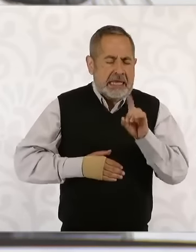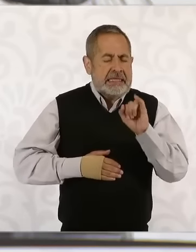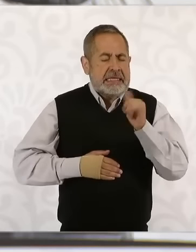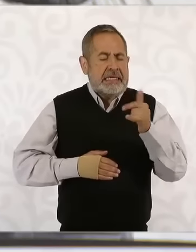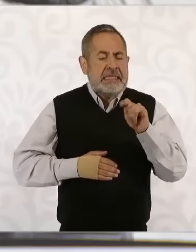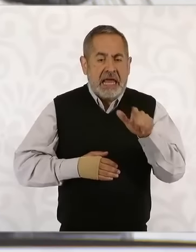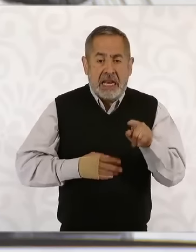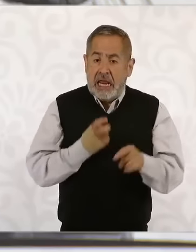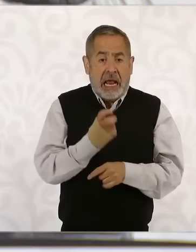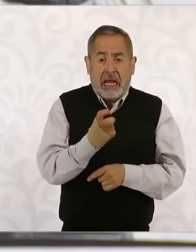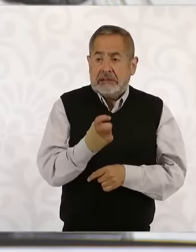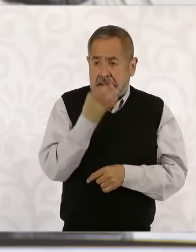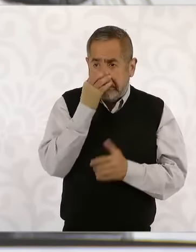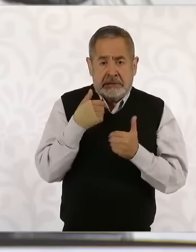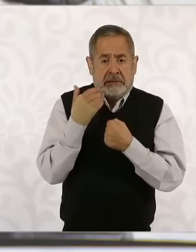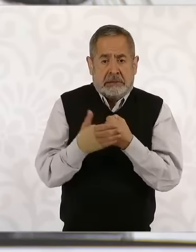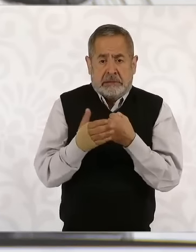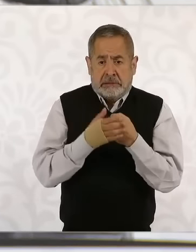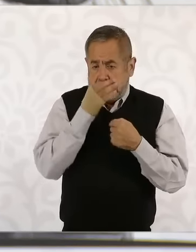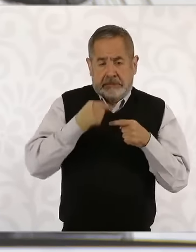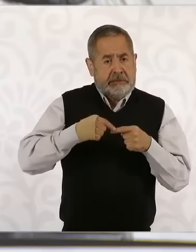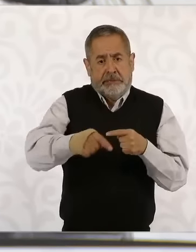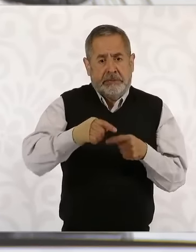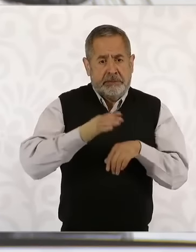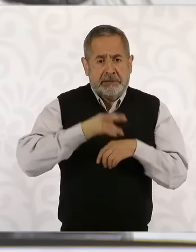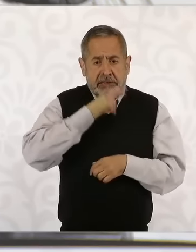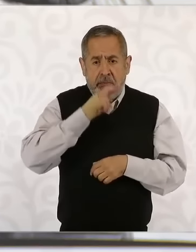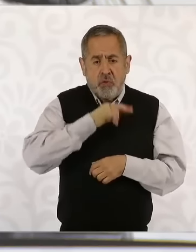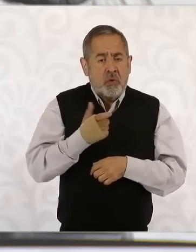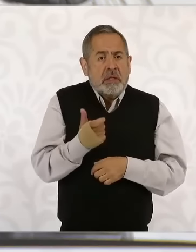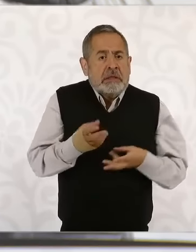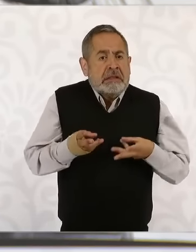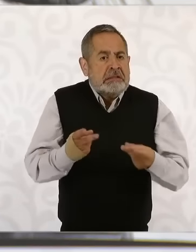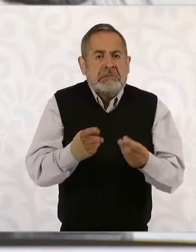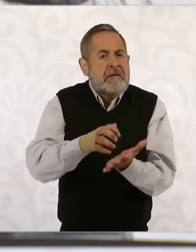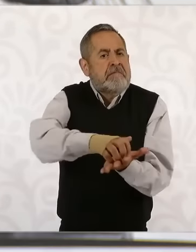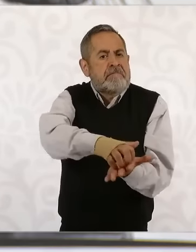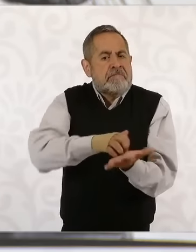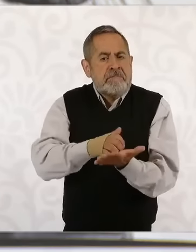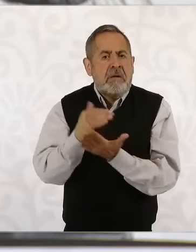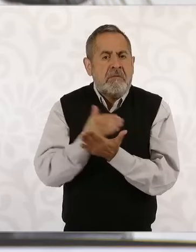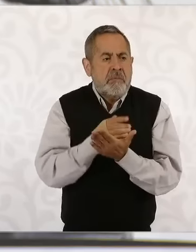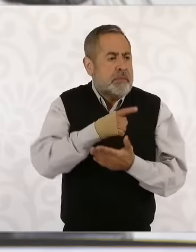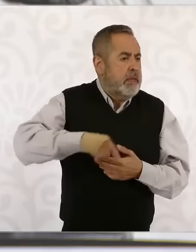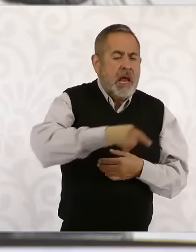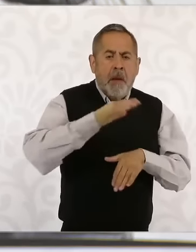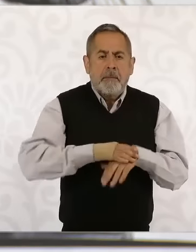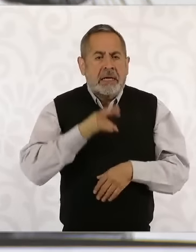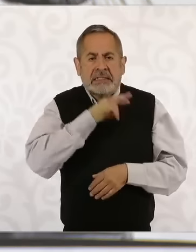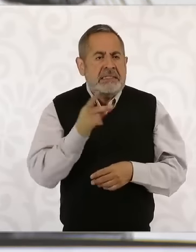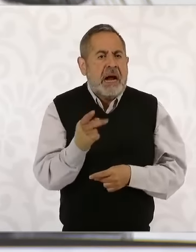una solución muy importante para abatir costos y hacer más ágil de amparo tanto al poder judicial